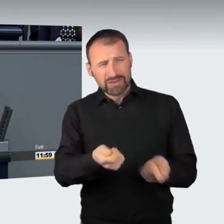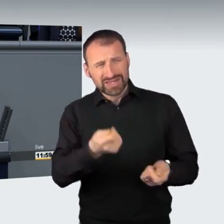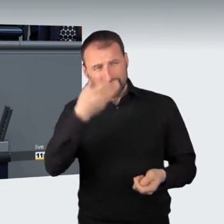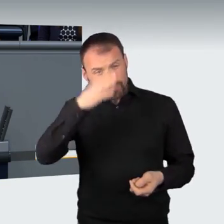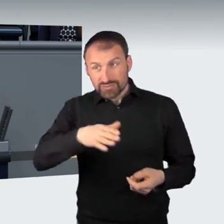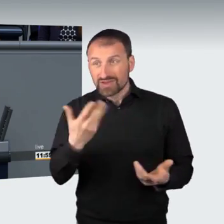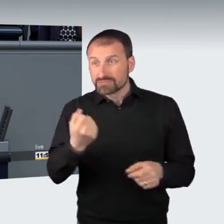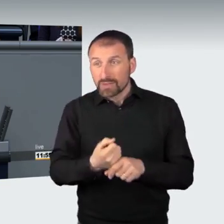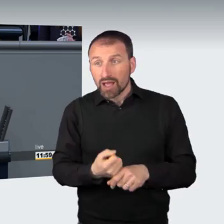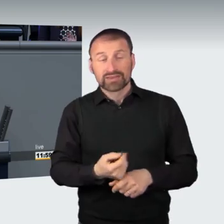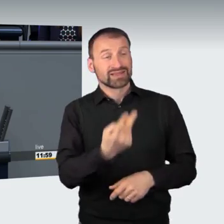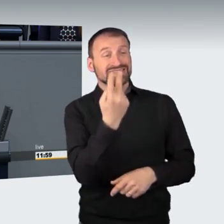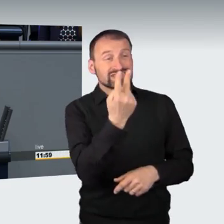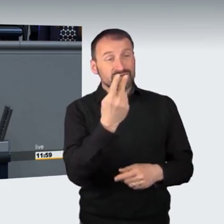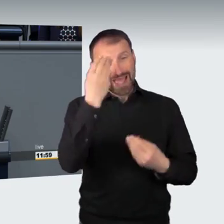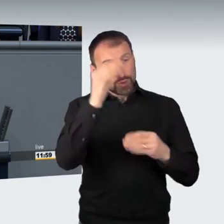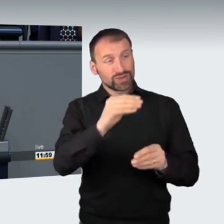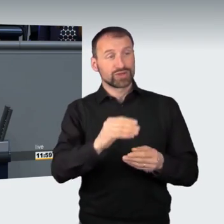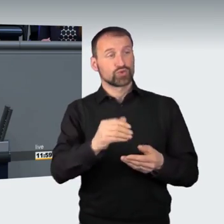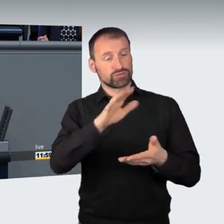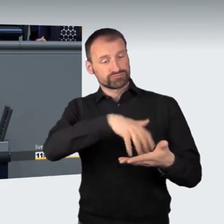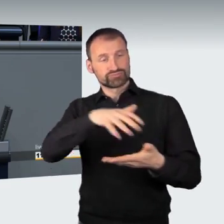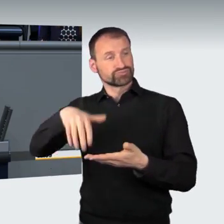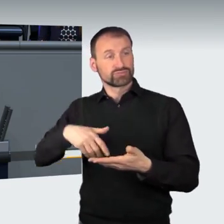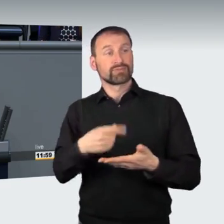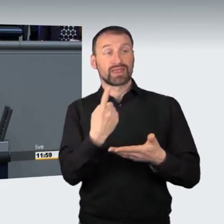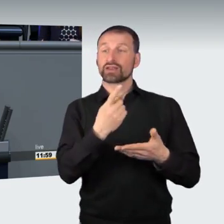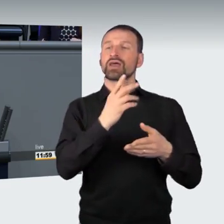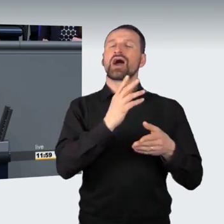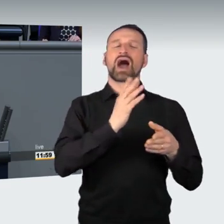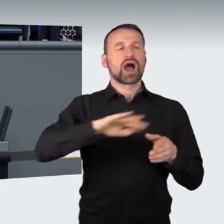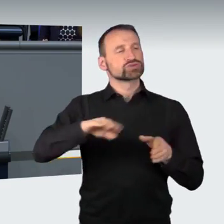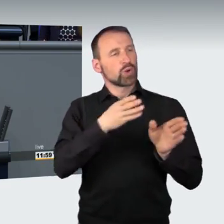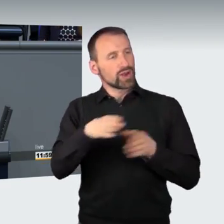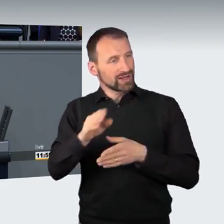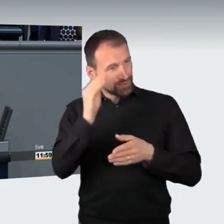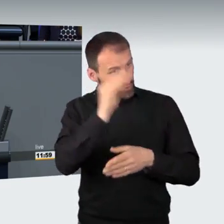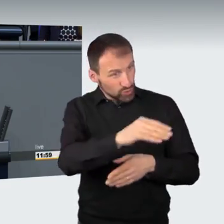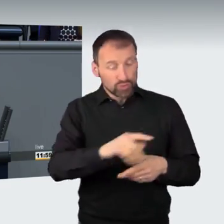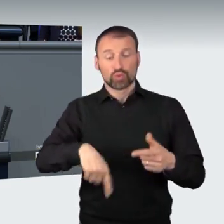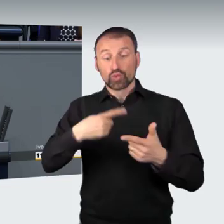die es für rechtmäßig erklären, dass Mieter, die wegen Schäden eine Mietminderung geltend gemacht haben, aus ihren Wohnungen geworfen werden.